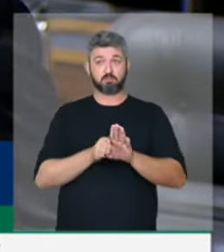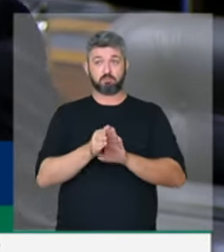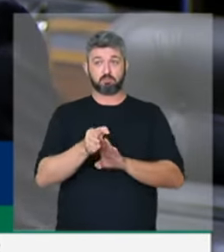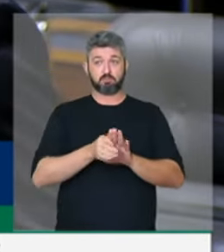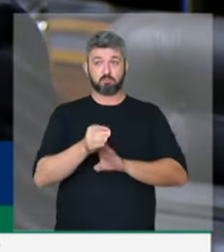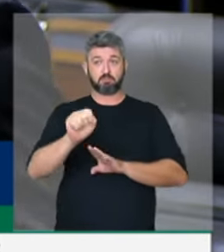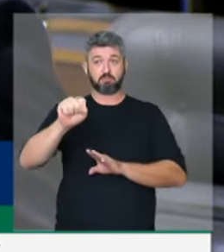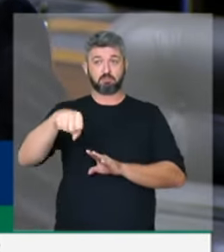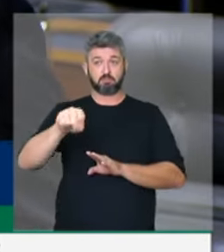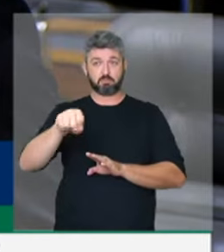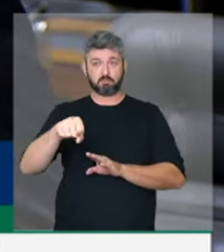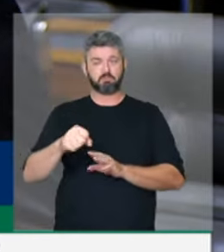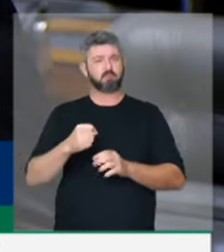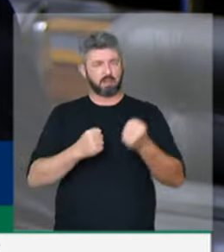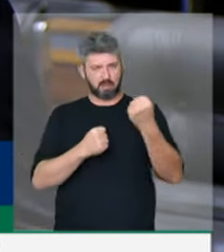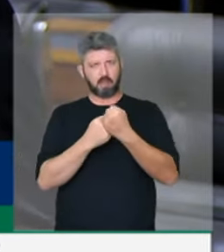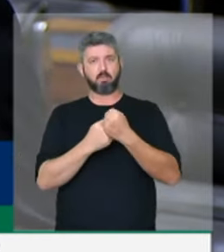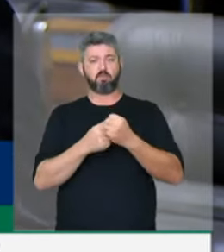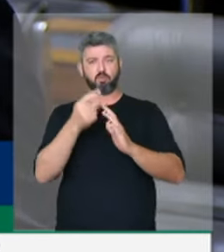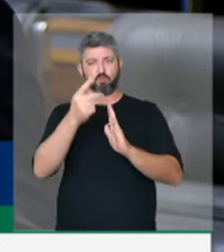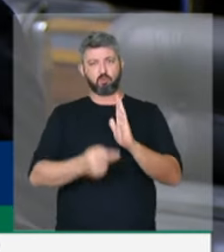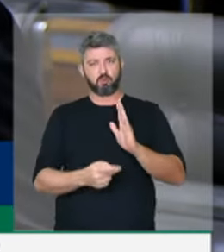ORIENTA SIM COM TOTAL APOIO A ESSE PROJETO QUE COM CERTEZA NÃO TENHO DÚVIDA QUE É A